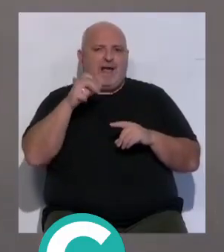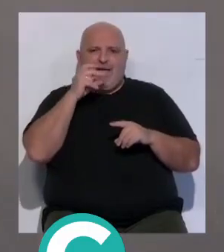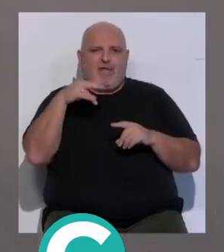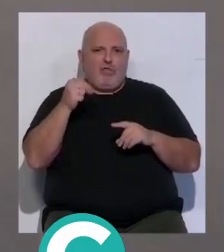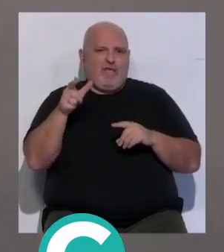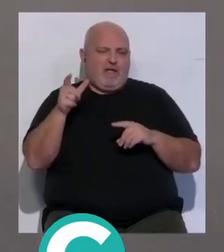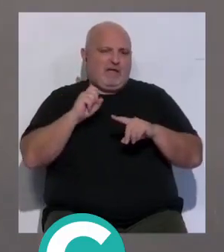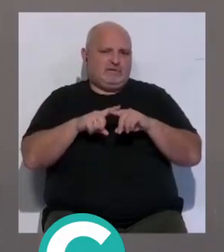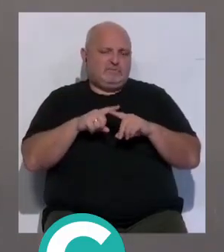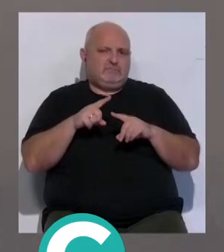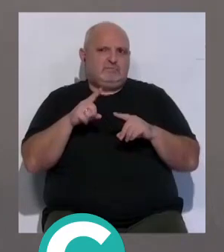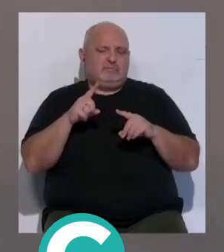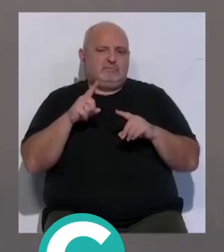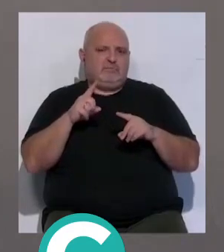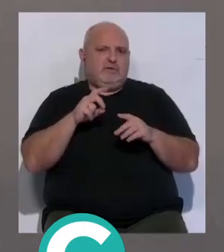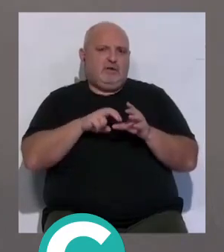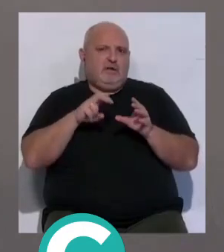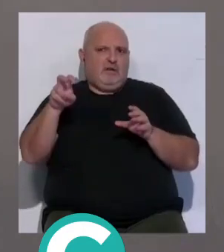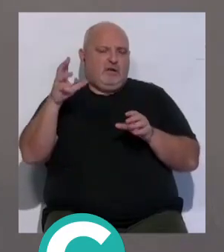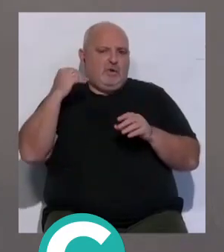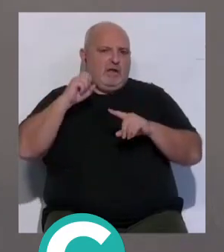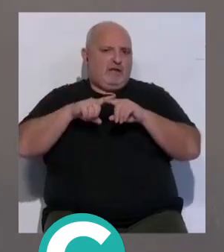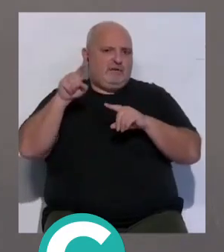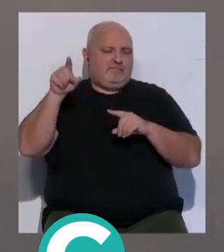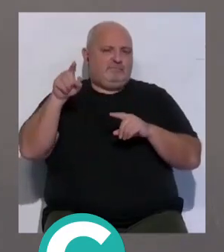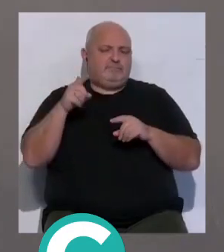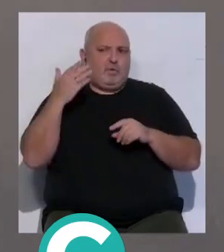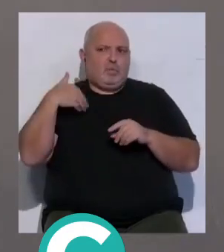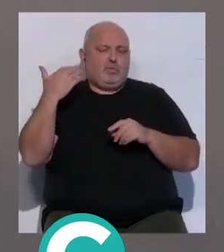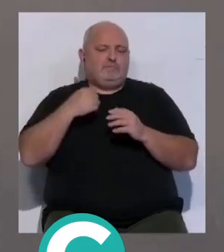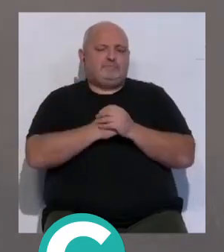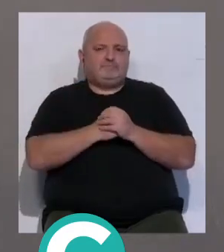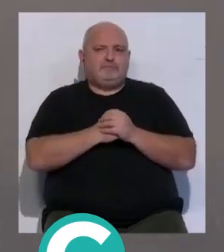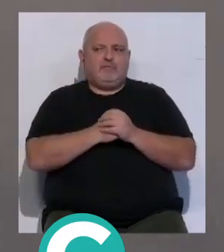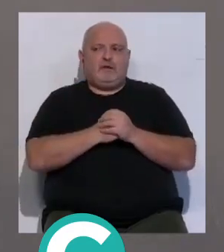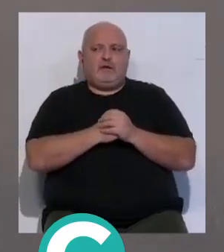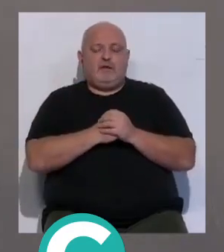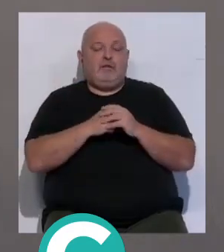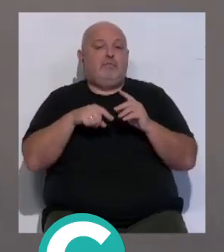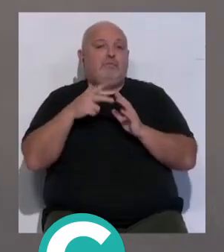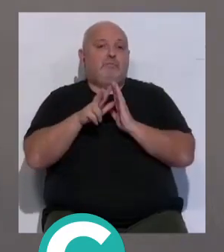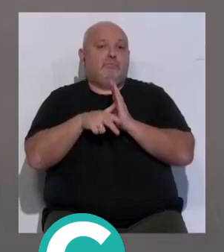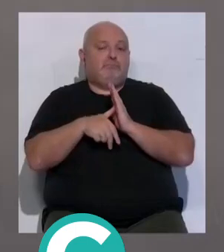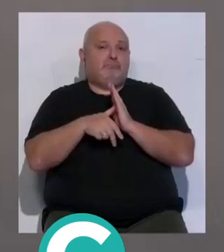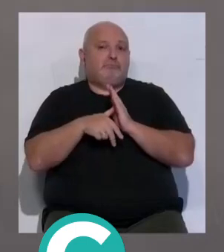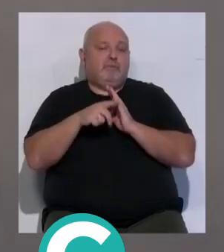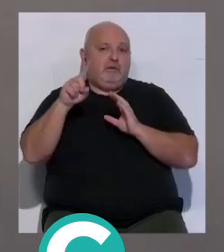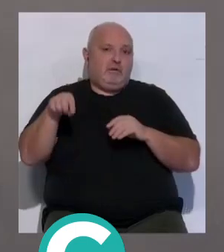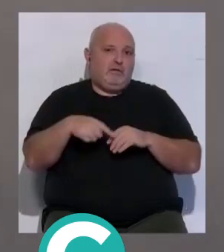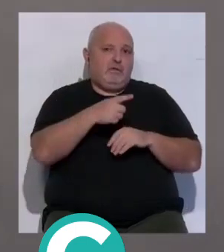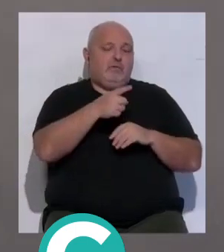con Antonio iriondo el actual técnico del Atlético San luqueño luego había venía del